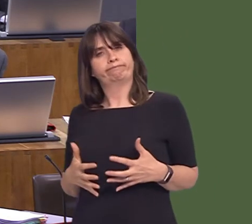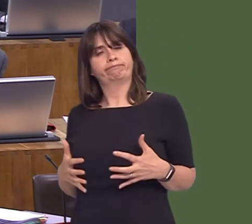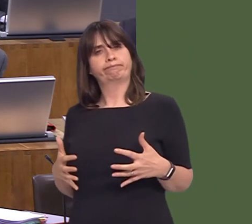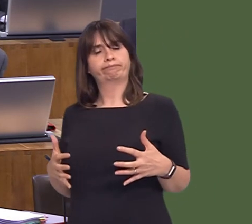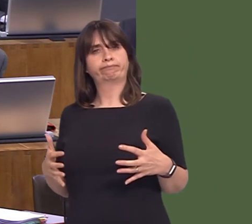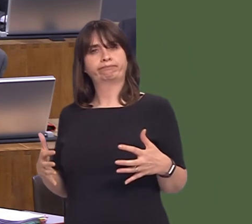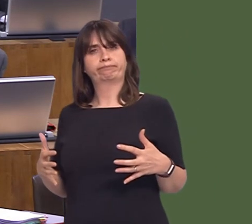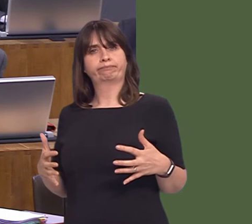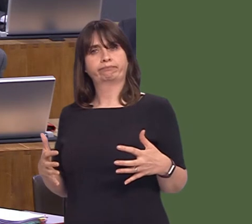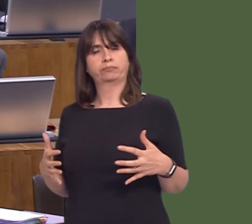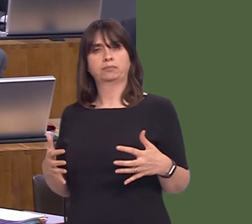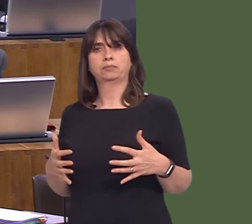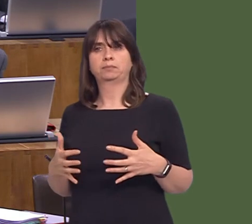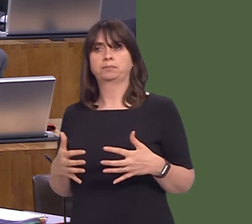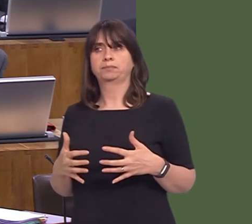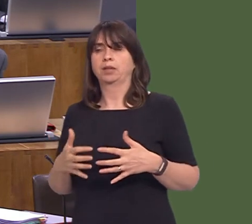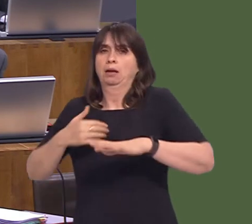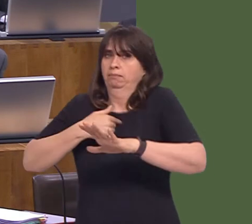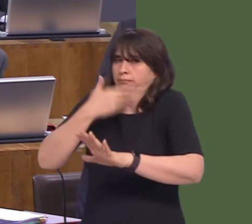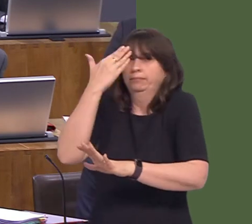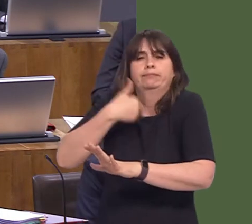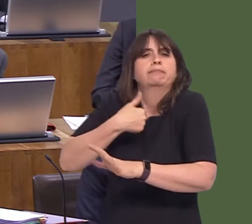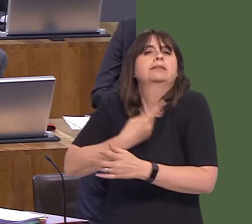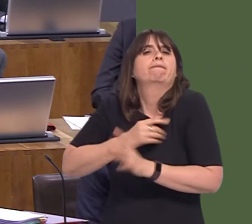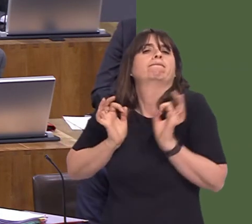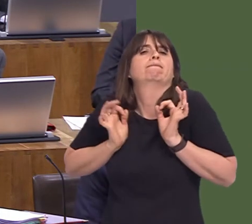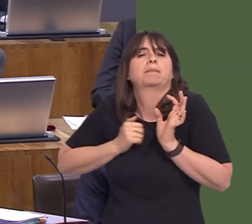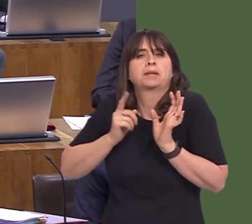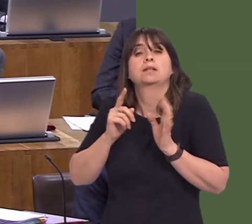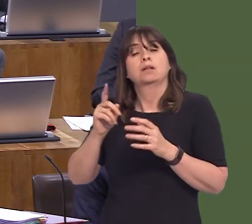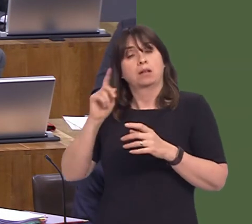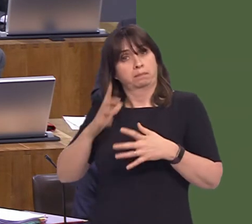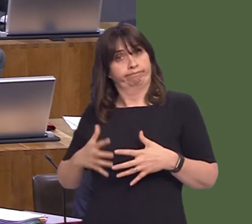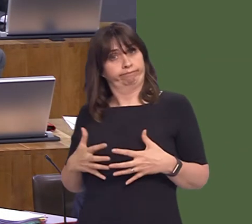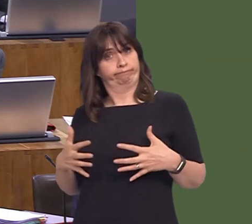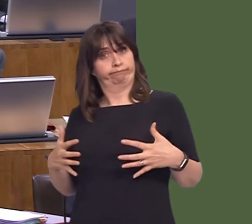wrth gwrsóyn rhywbeth sydd yn effeithio ar glefyd y siwgr. Dyna pam rym ni'n datblygu